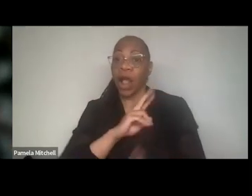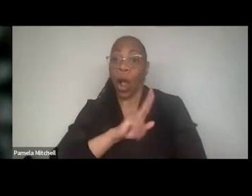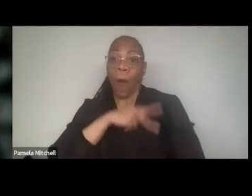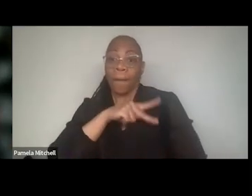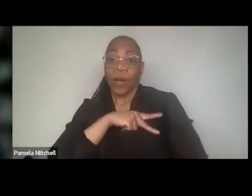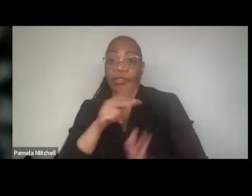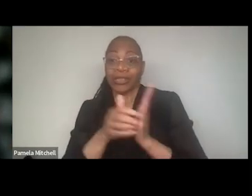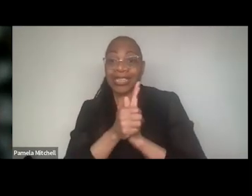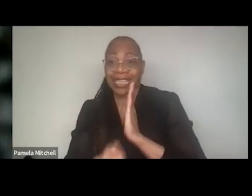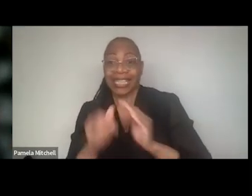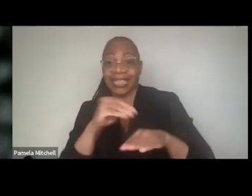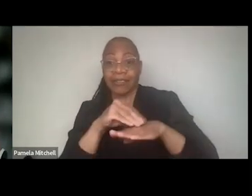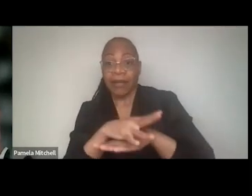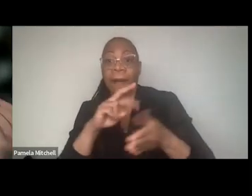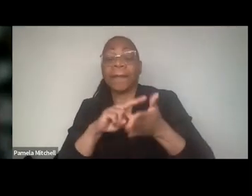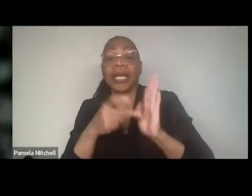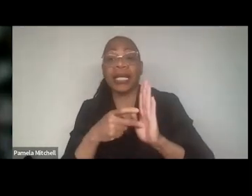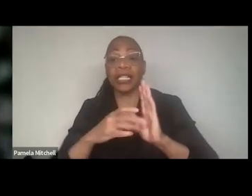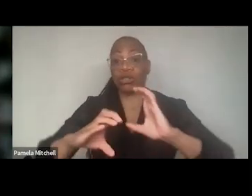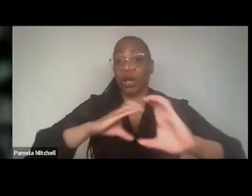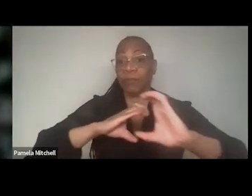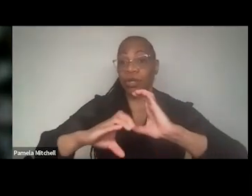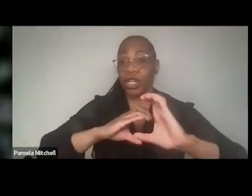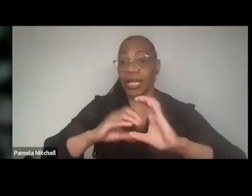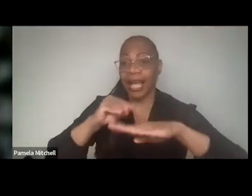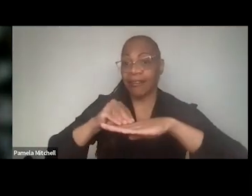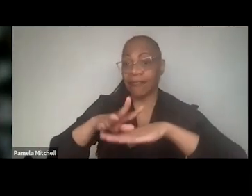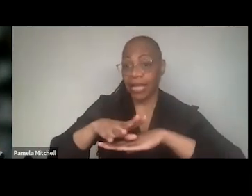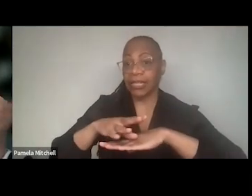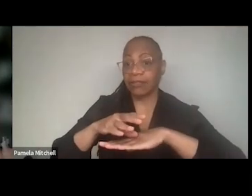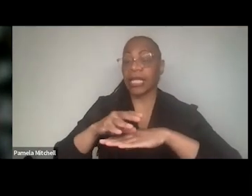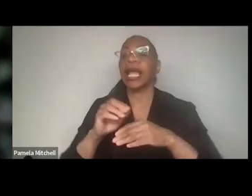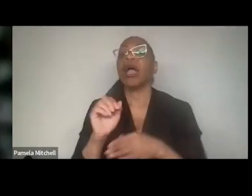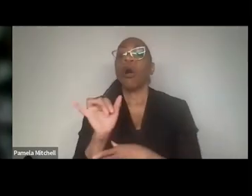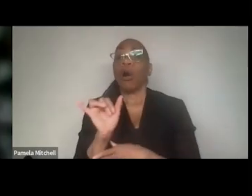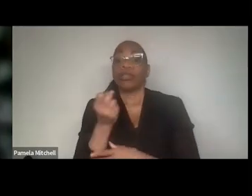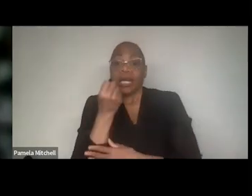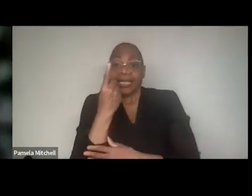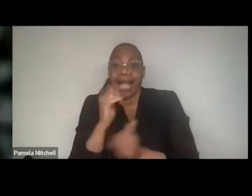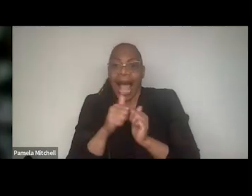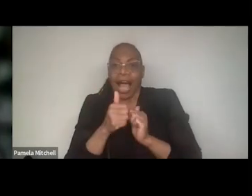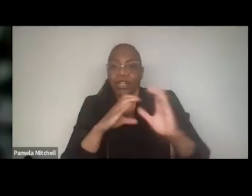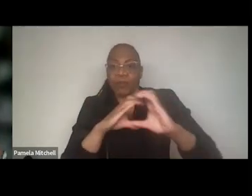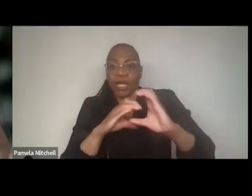Ser capaz de comunicarse eficazmente, entender cómo otras personas se comunican contigo, leer el lenguaje corporal,